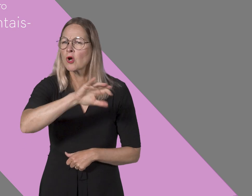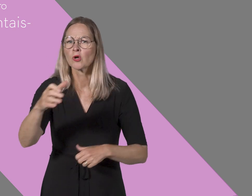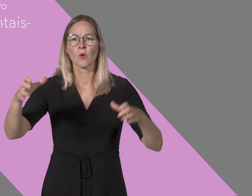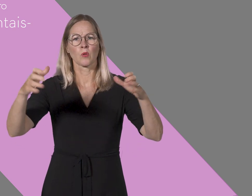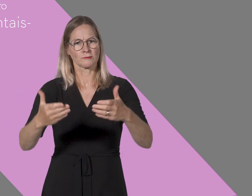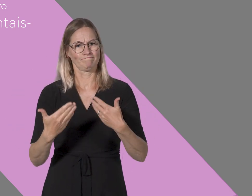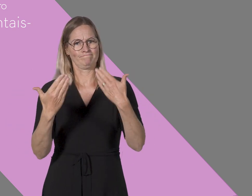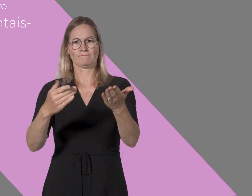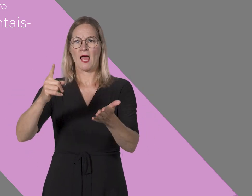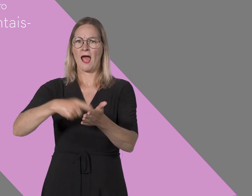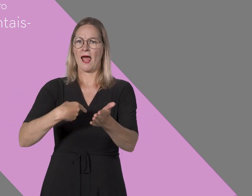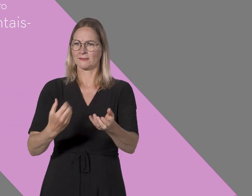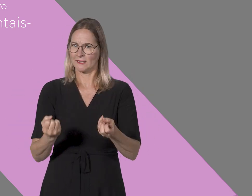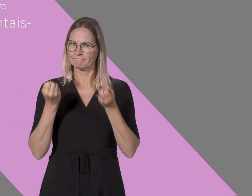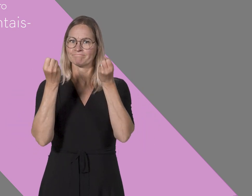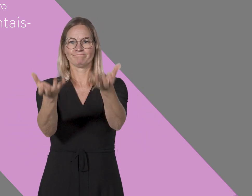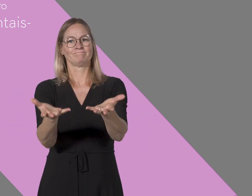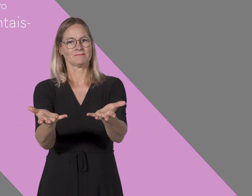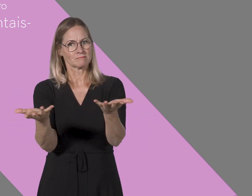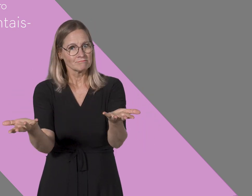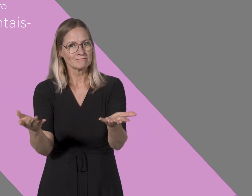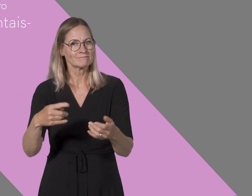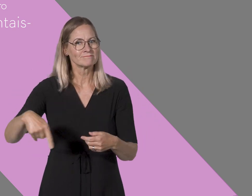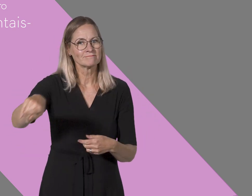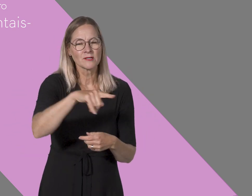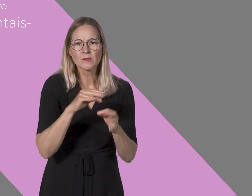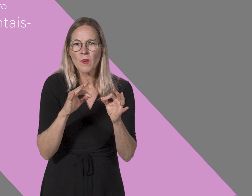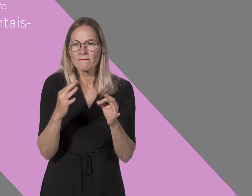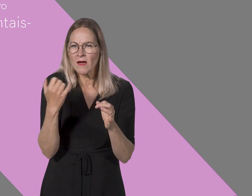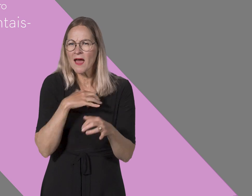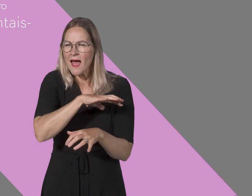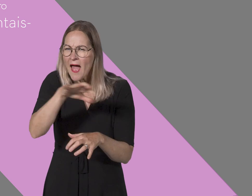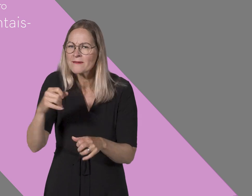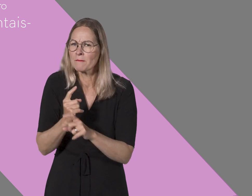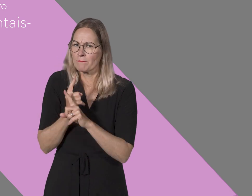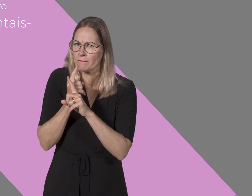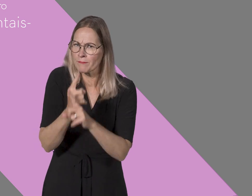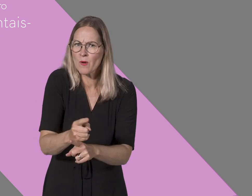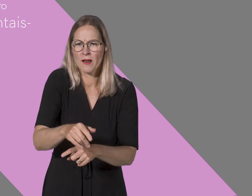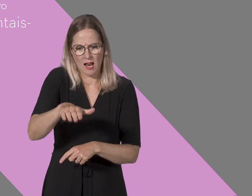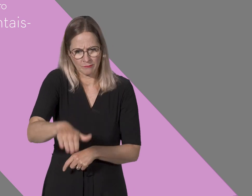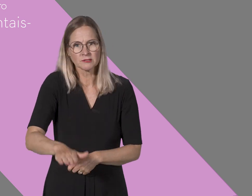koko kuurojen yhteisön miettimään keinoja, joilla kaikki saataisiin mukaan -